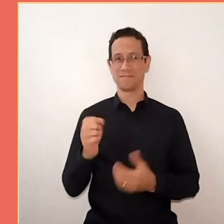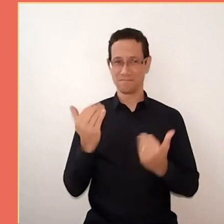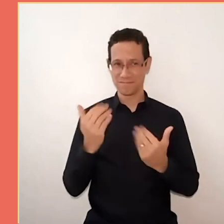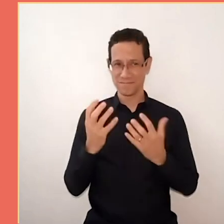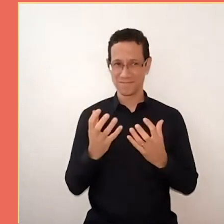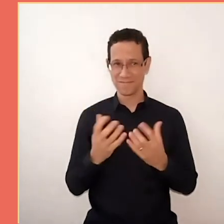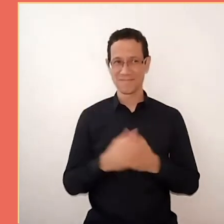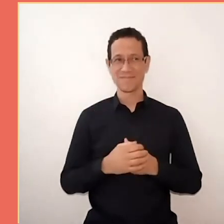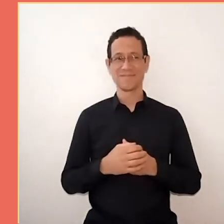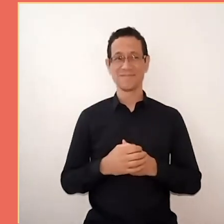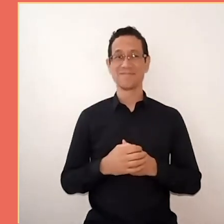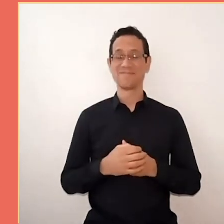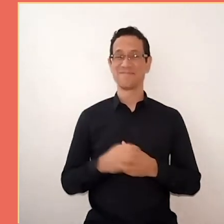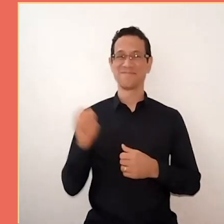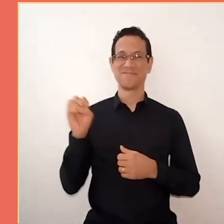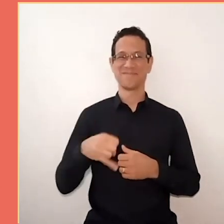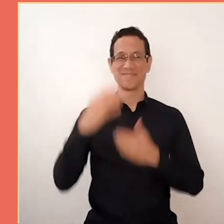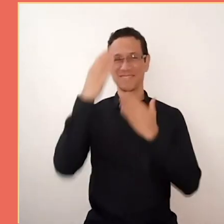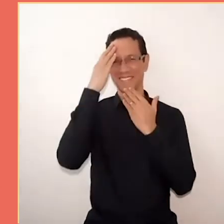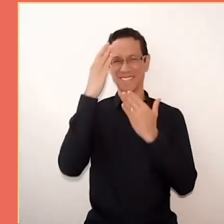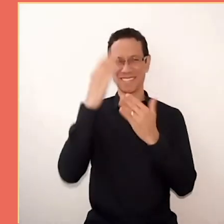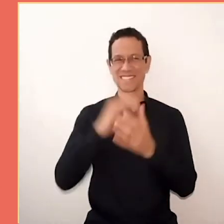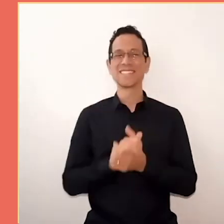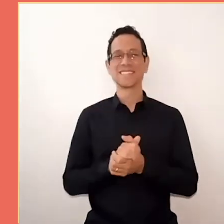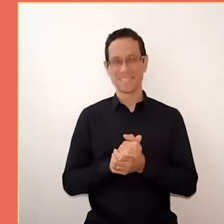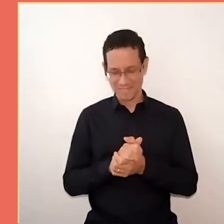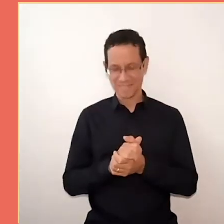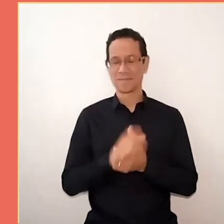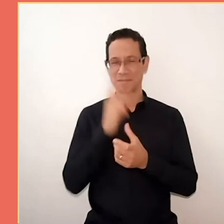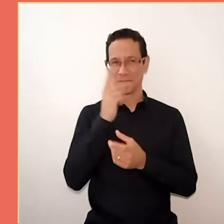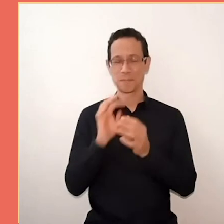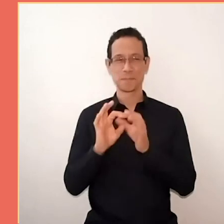Sim, eu vou agradecer, falar dessa parceria linda